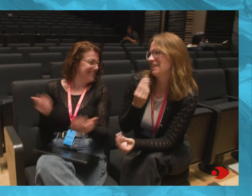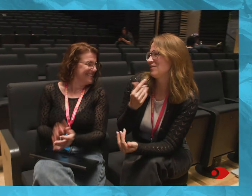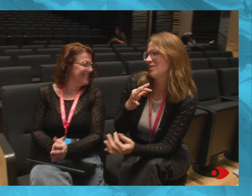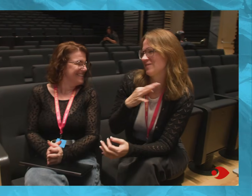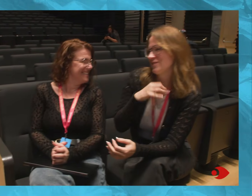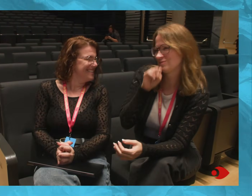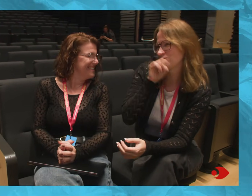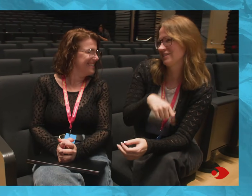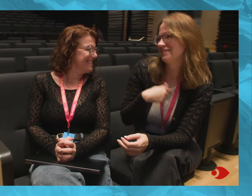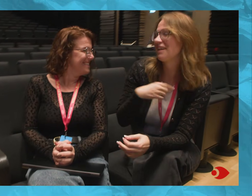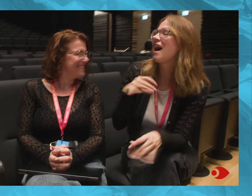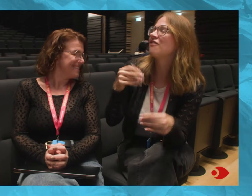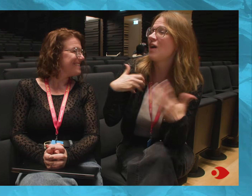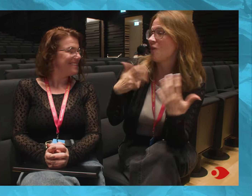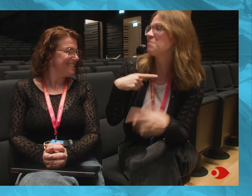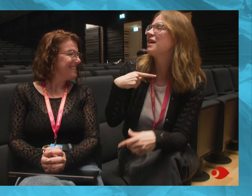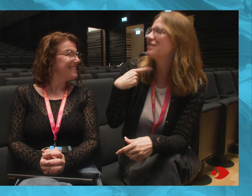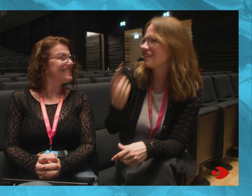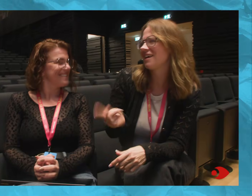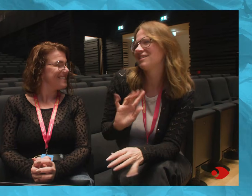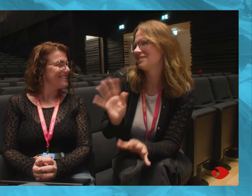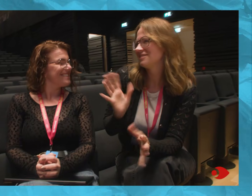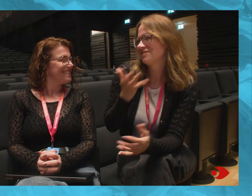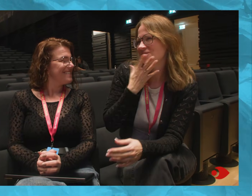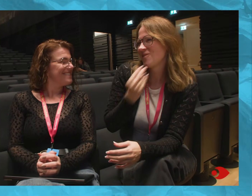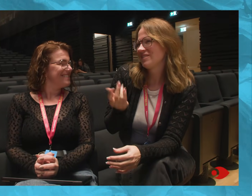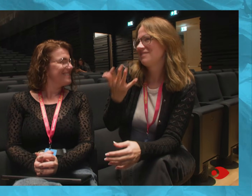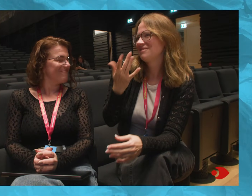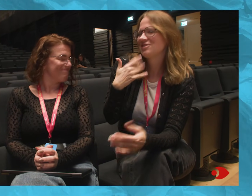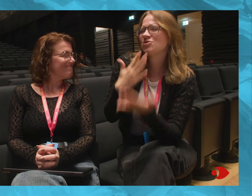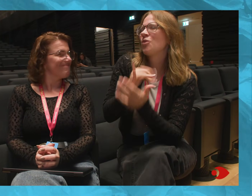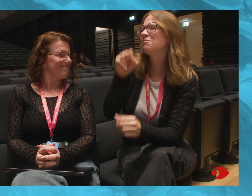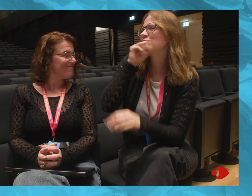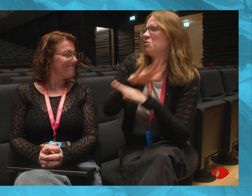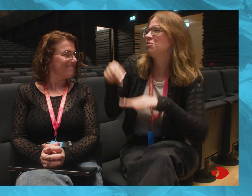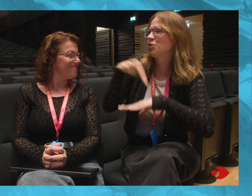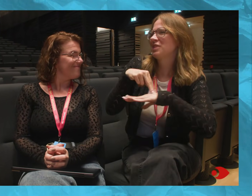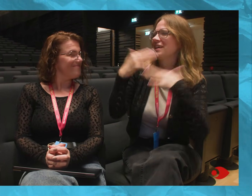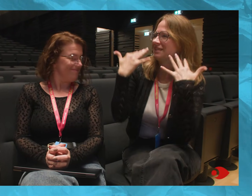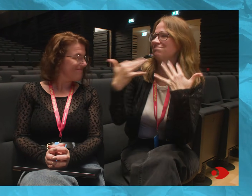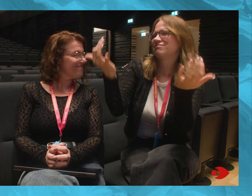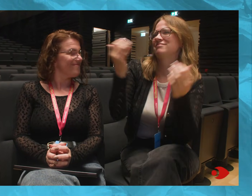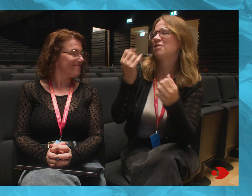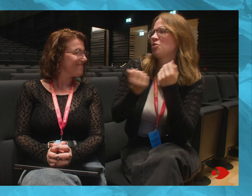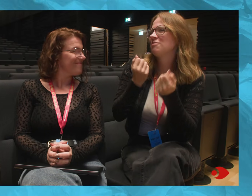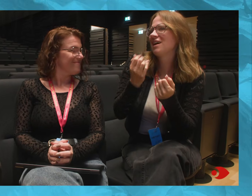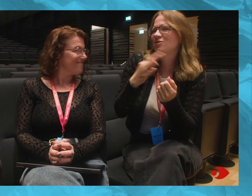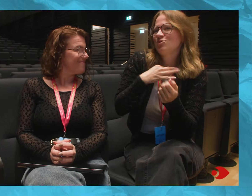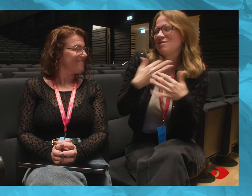Also, ich mag dieses Gefühl total. Klar, am Anfang hab ich Lampenfieber. Aber das verfliegt, und dann ist es einfach nur schön. Ich hab es schon immer geliebt,